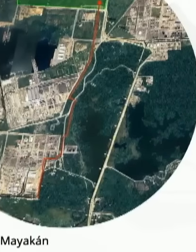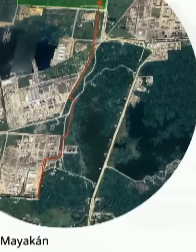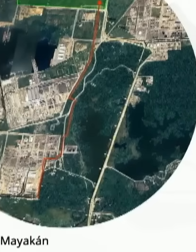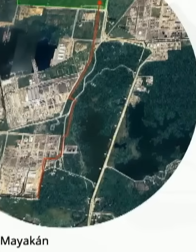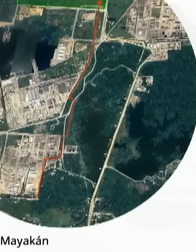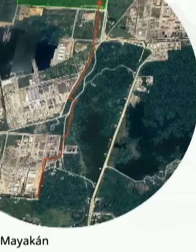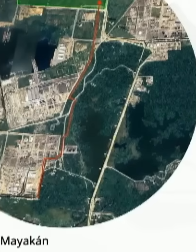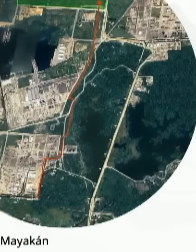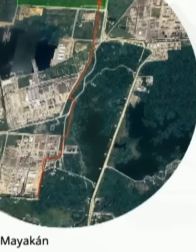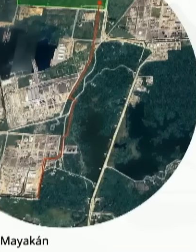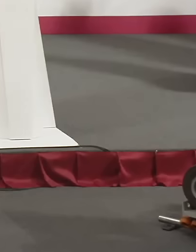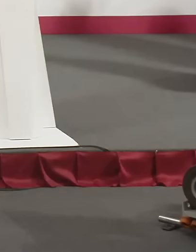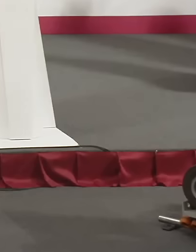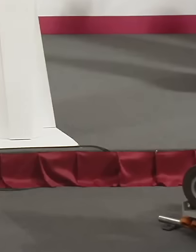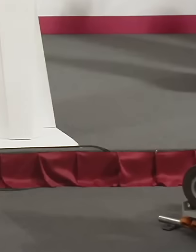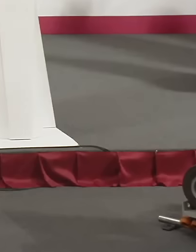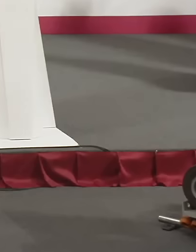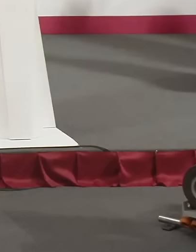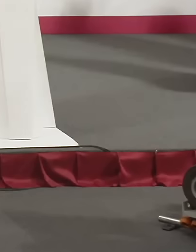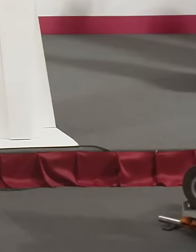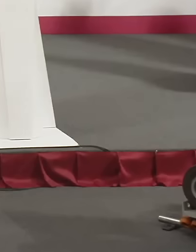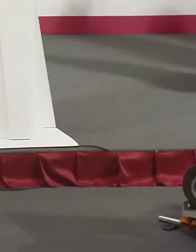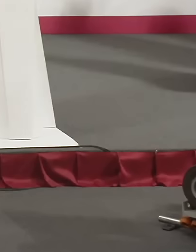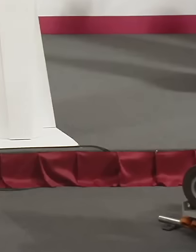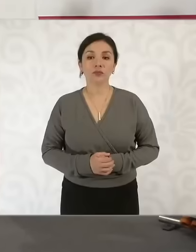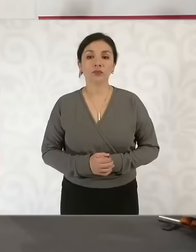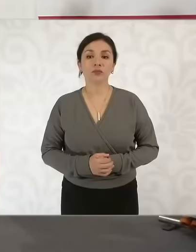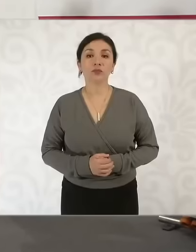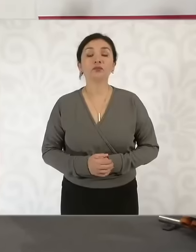actualmente no han no han tenido oportunidad. Ha sido una de las regiones más abandonadas en